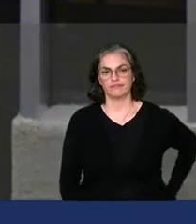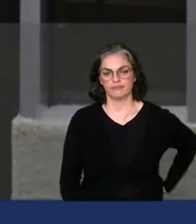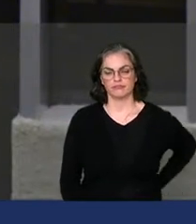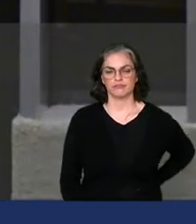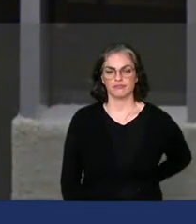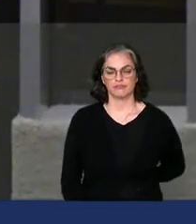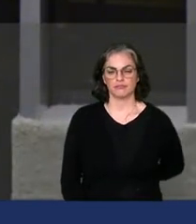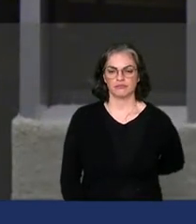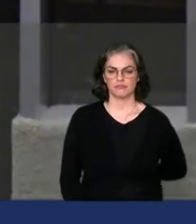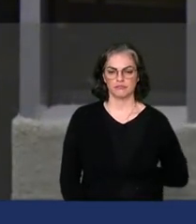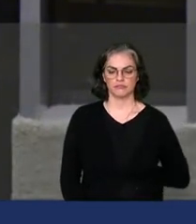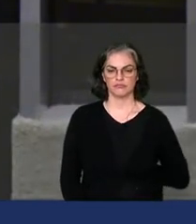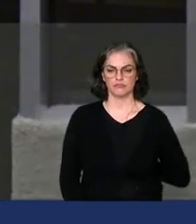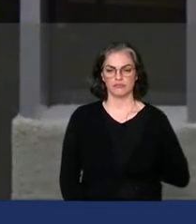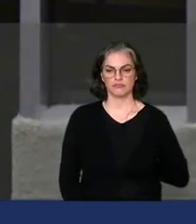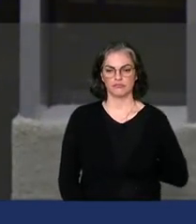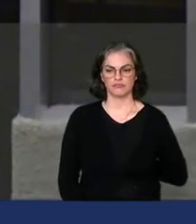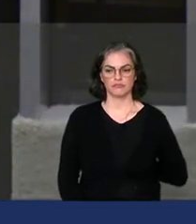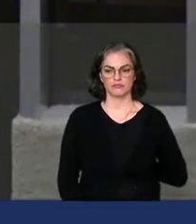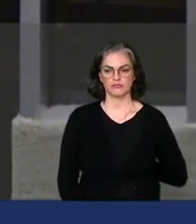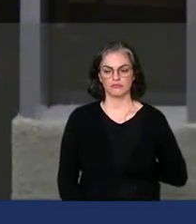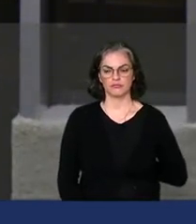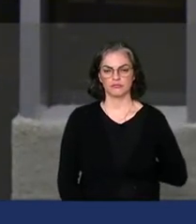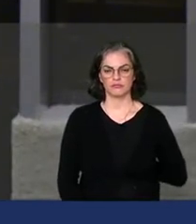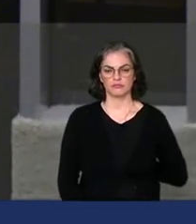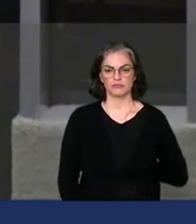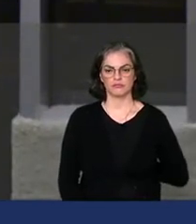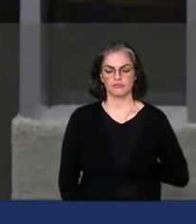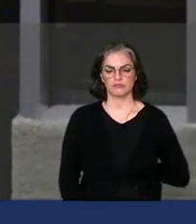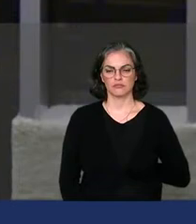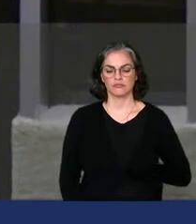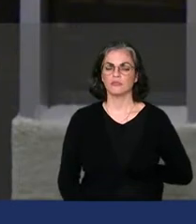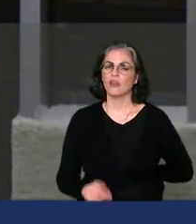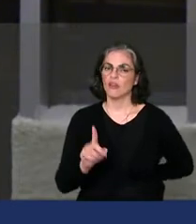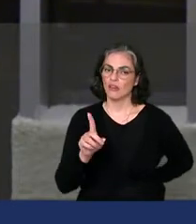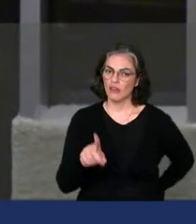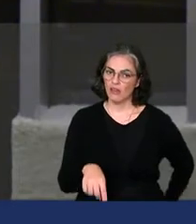3,8 BILHÕES DE REAIS REAIS. E É EMERGENCIAL MESMO A LEI